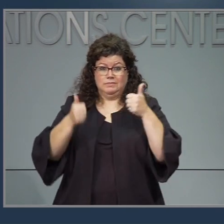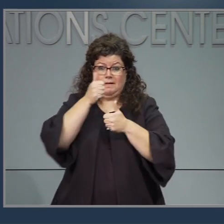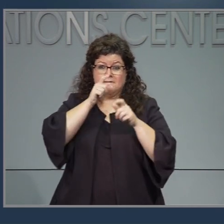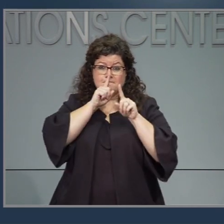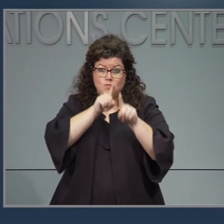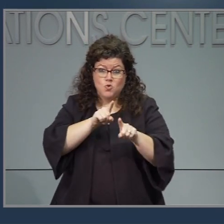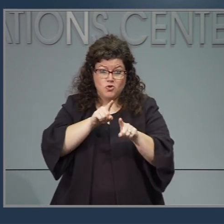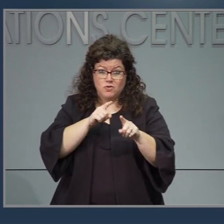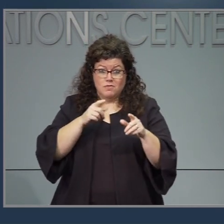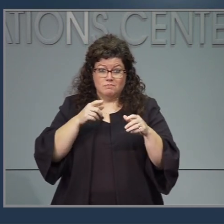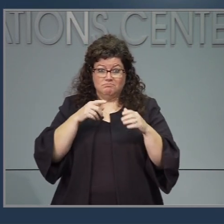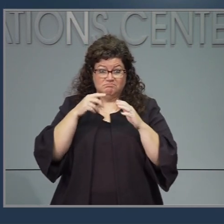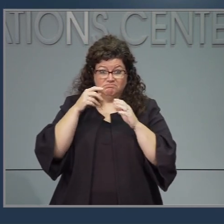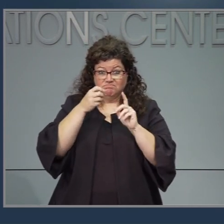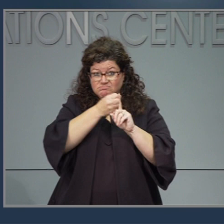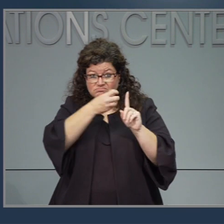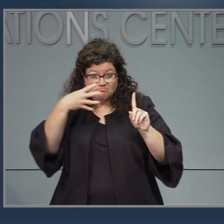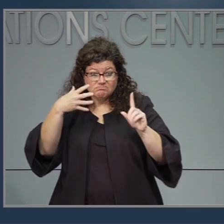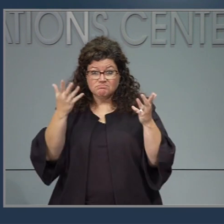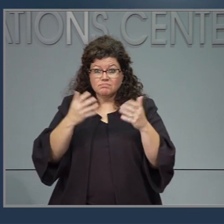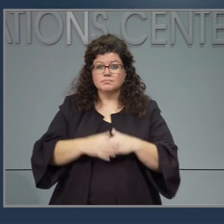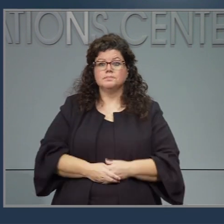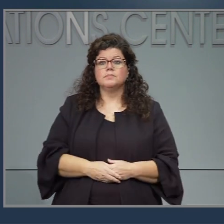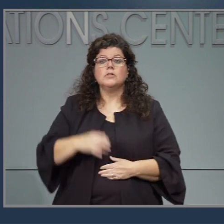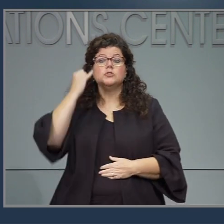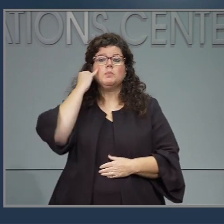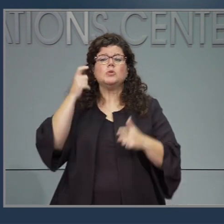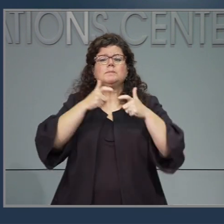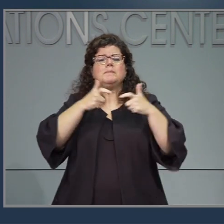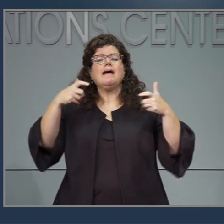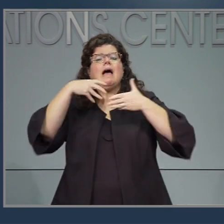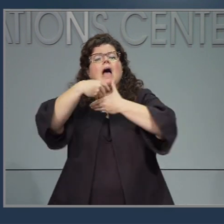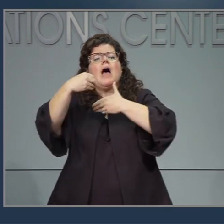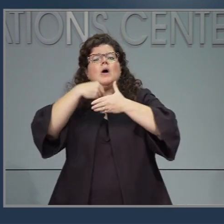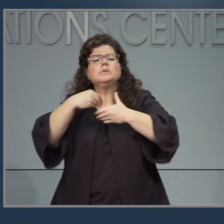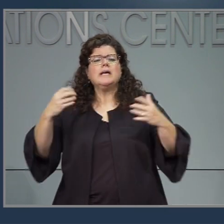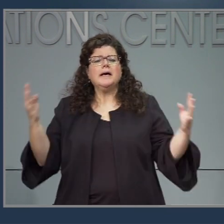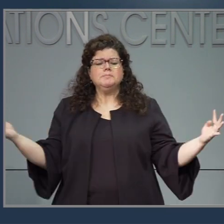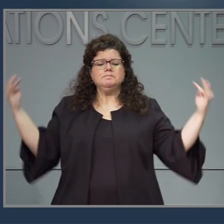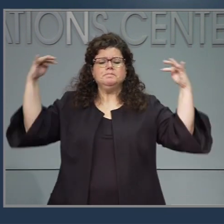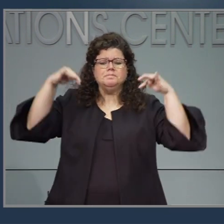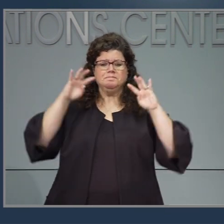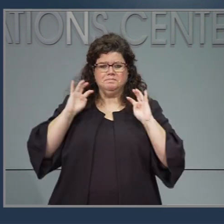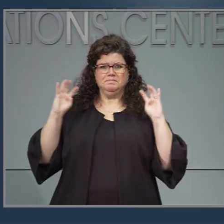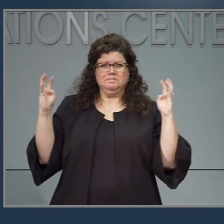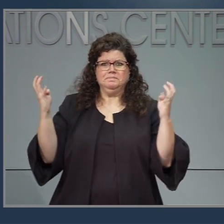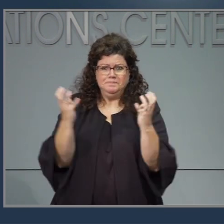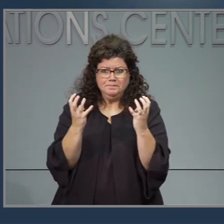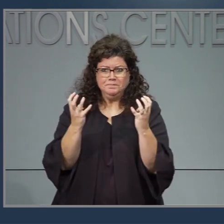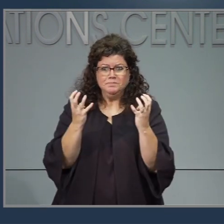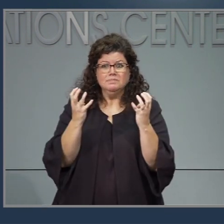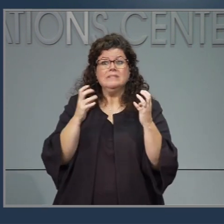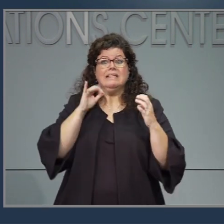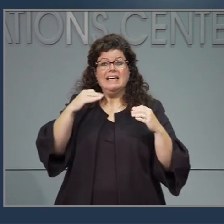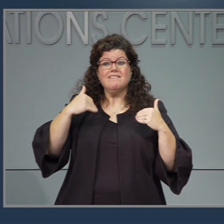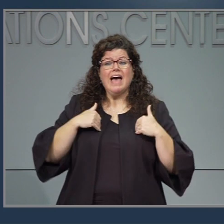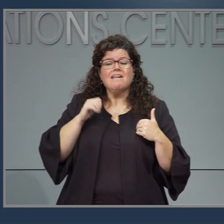Así que los sitios al aire libre y con más de diez mil asientos puede no pueden tener una capacidad de siete por